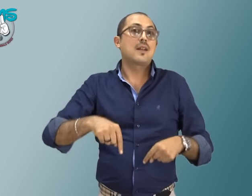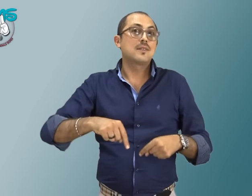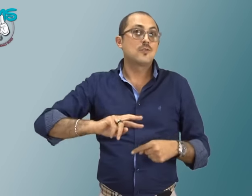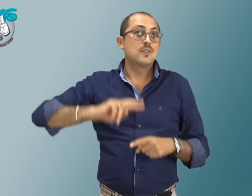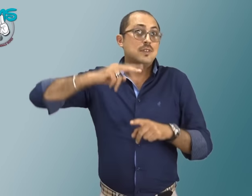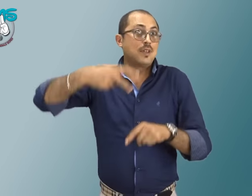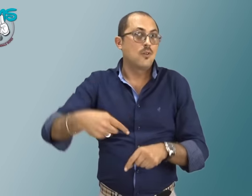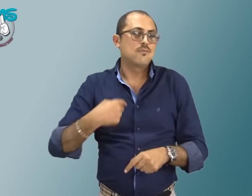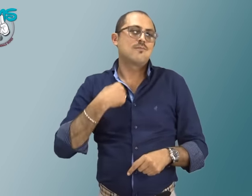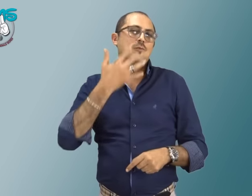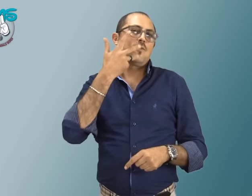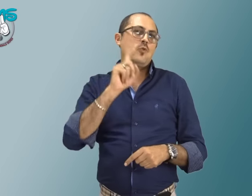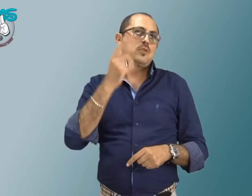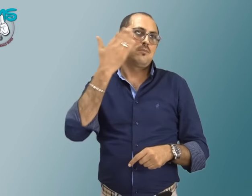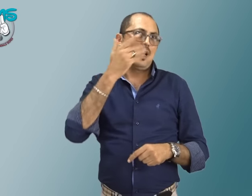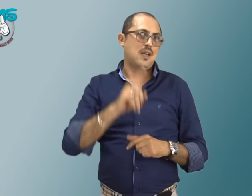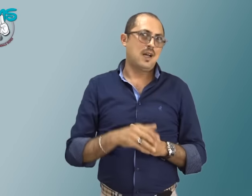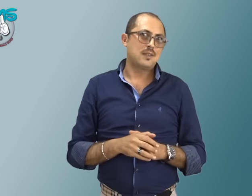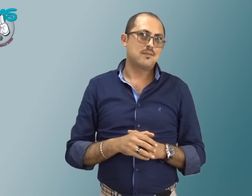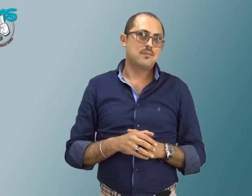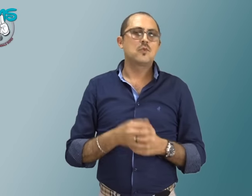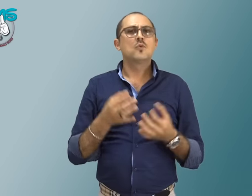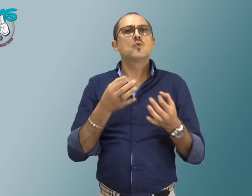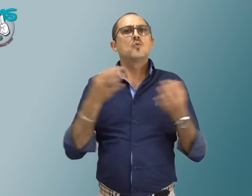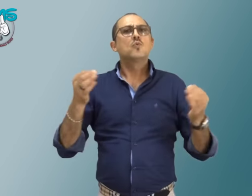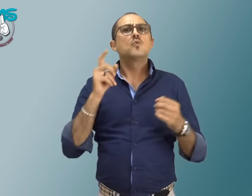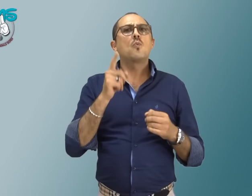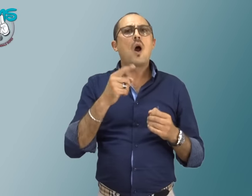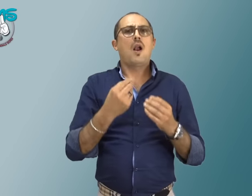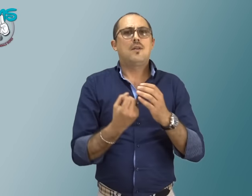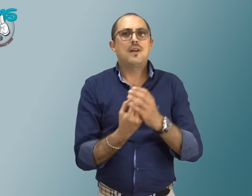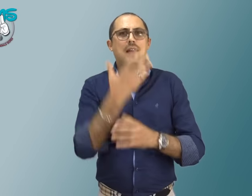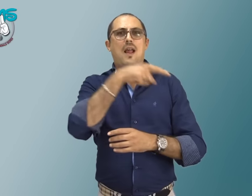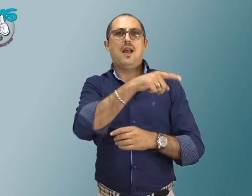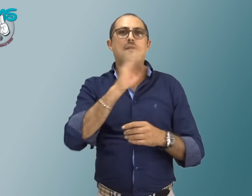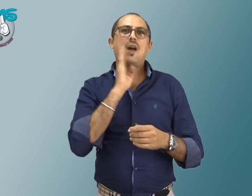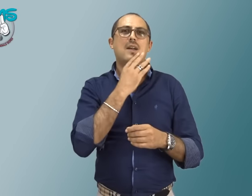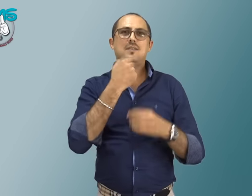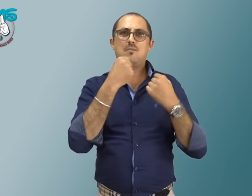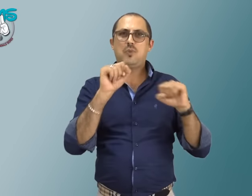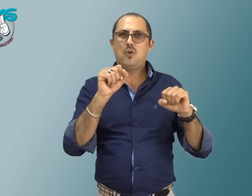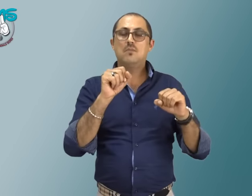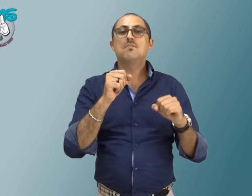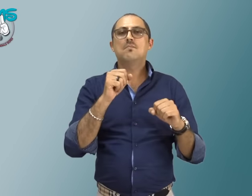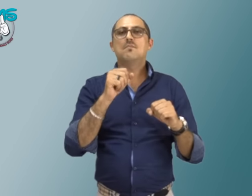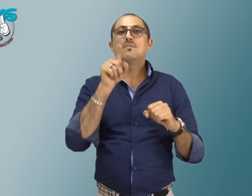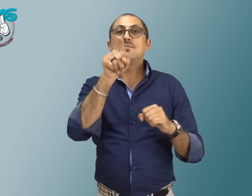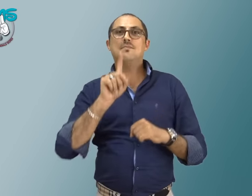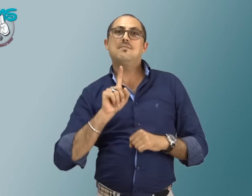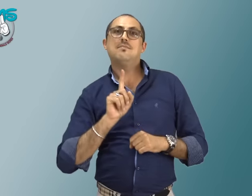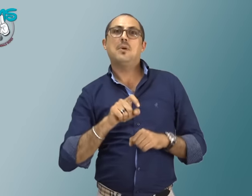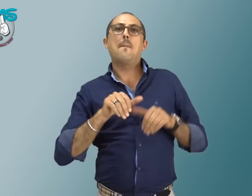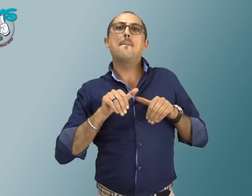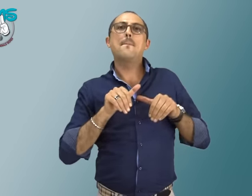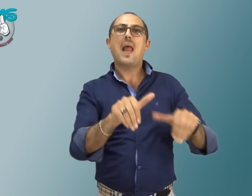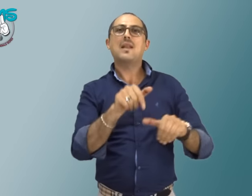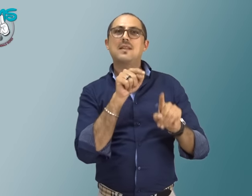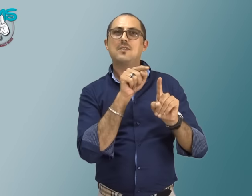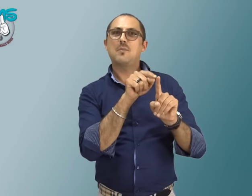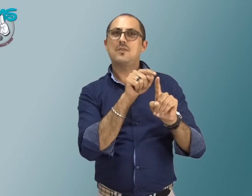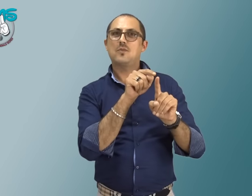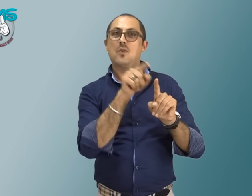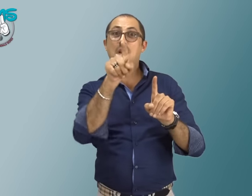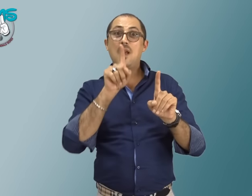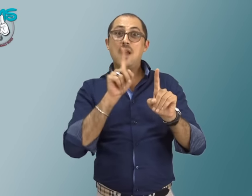Questa volta, alla seconda manifestazione non voglio sbagliare, alla pagina GMS creata da noi su Facebook voi dovete cliccare sulla voce "partecipa"